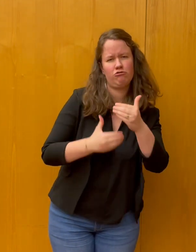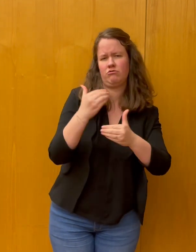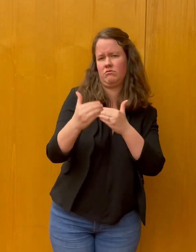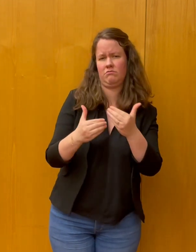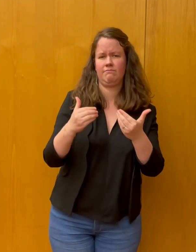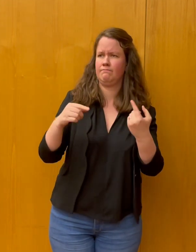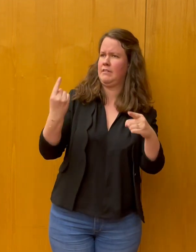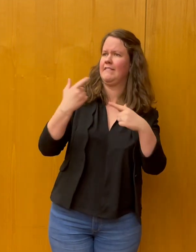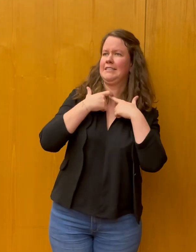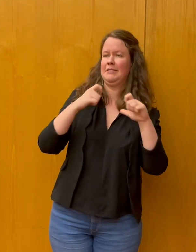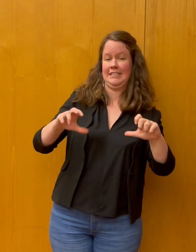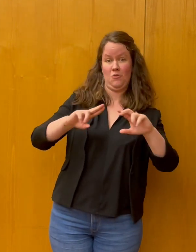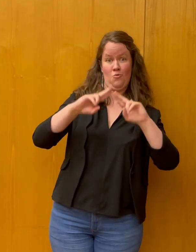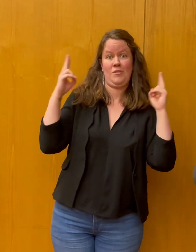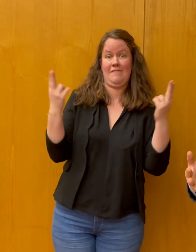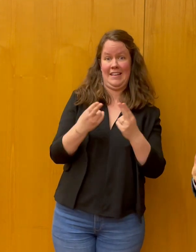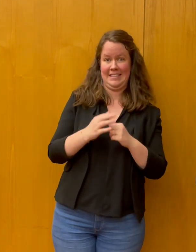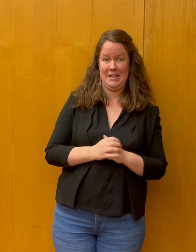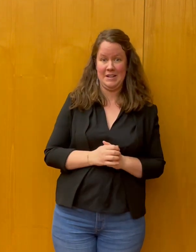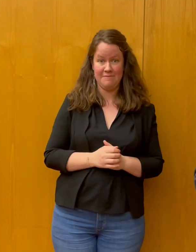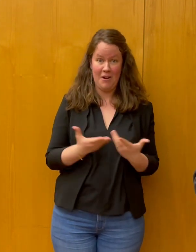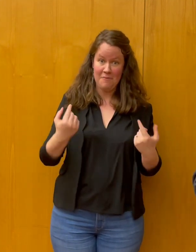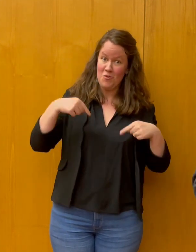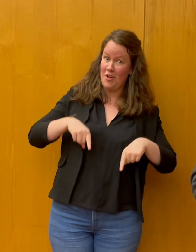On est à la disposition du gouvernement pour continuer la réflexion.